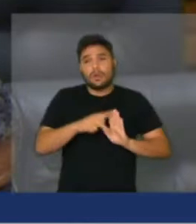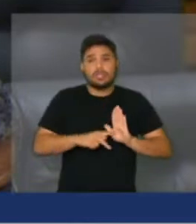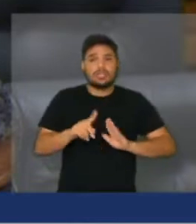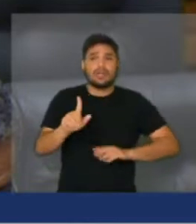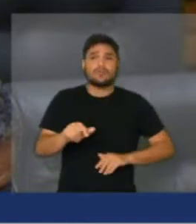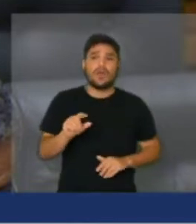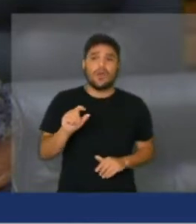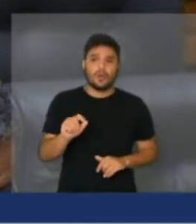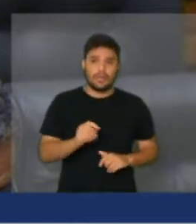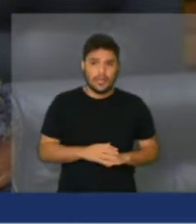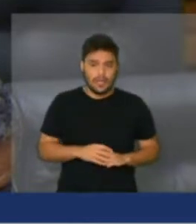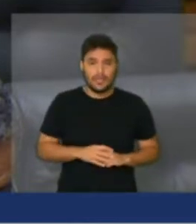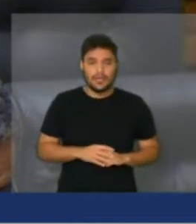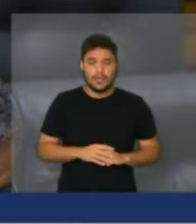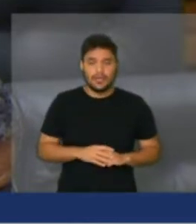DEPUTADA PAULA BELMONTE, O GOVERNO É CONTRA. O GOVERNO